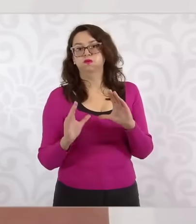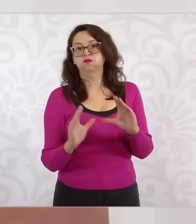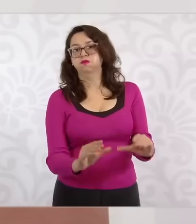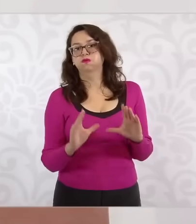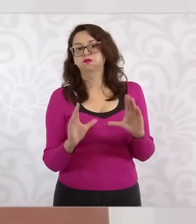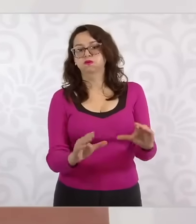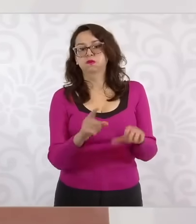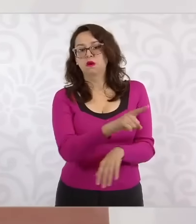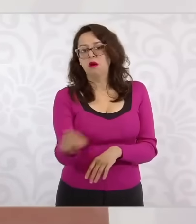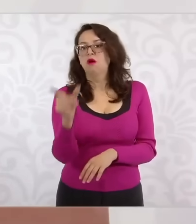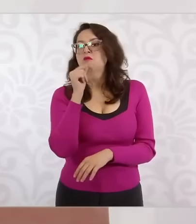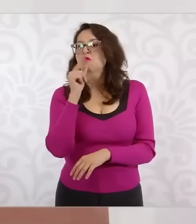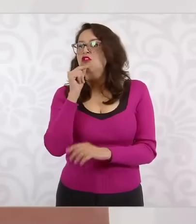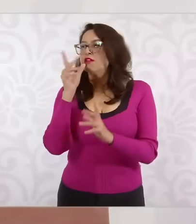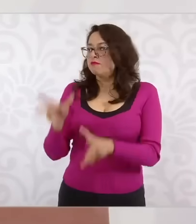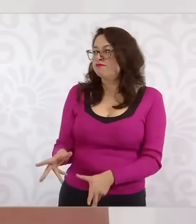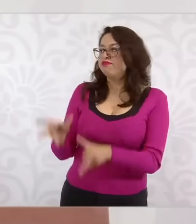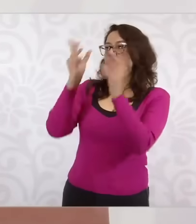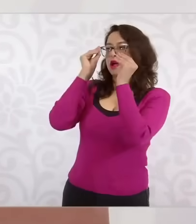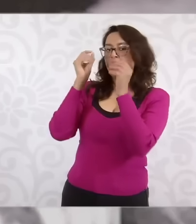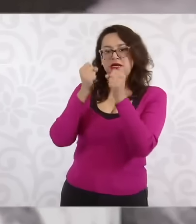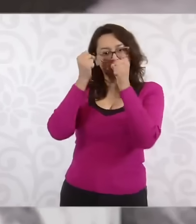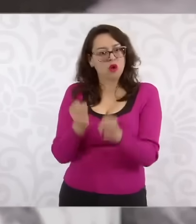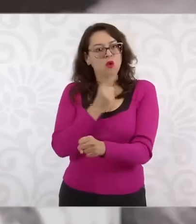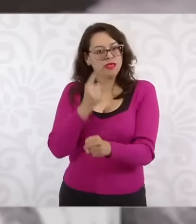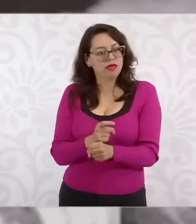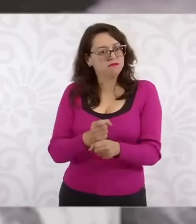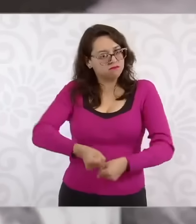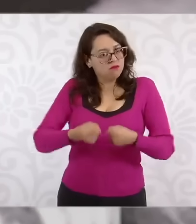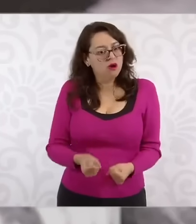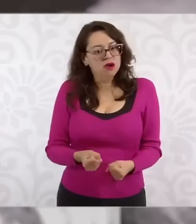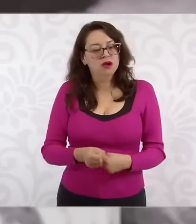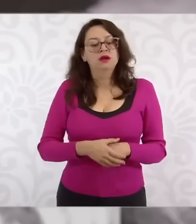que haya un fortalecimiento de las instituciones de seguridad. Por parte de investigación tenemos